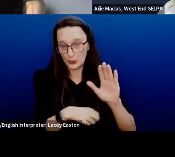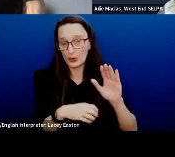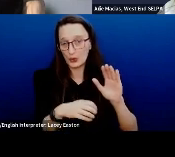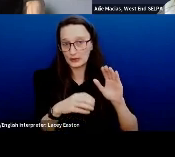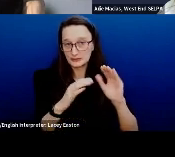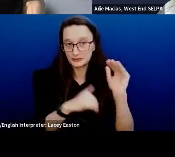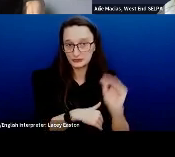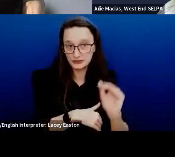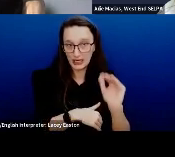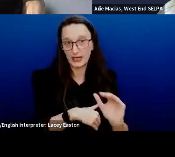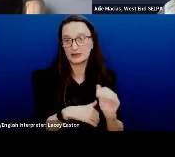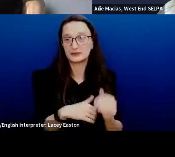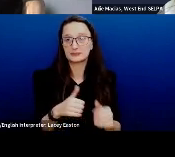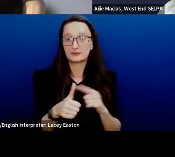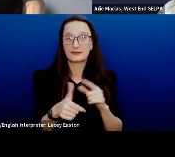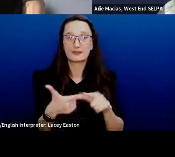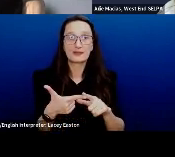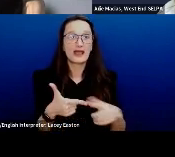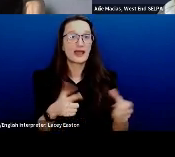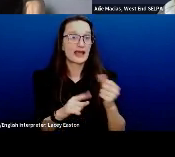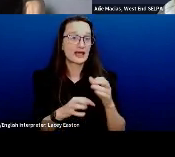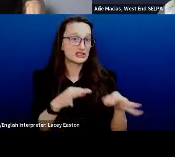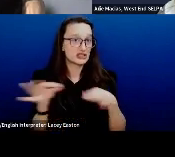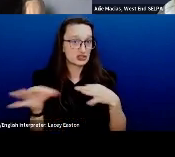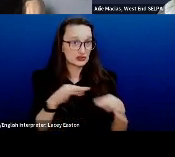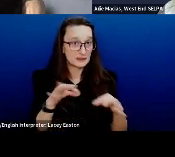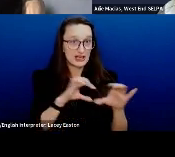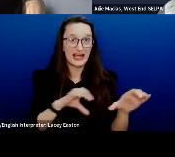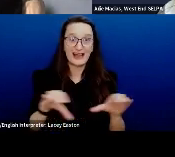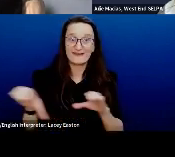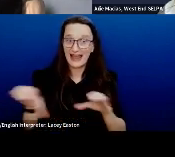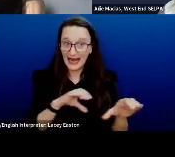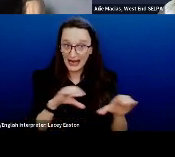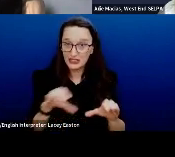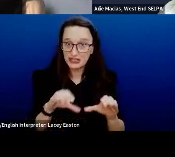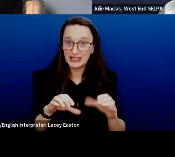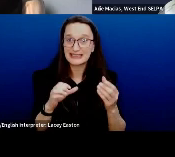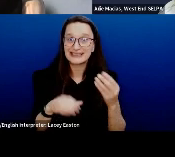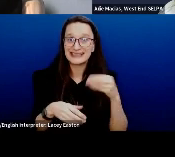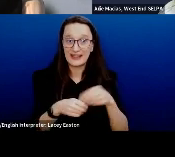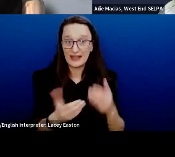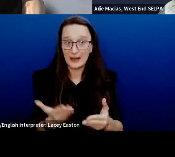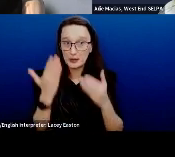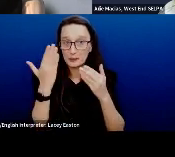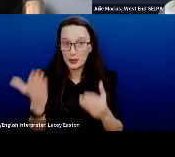acciones propuestas o rechazadas por el distrito escolar para que tengamos una descripción de cuáles son las acciones o